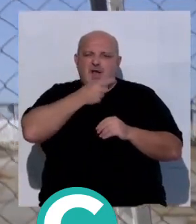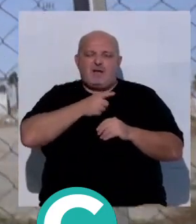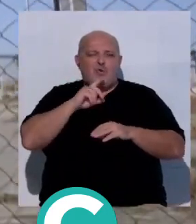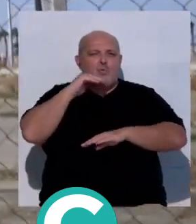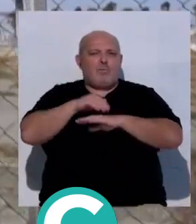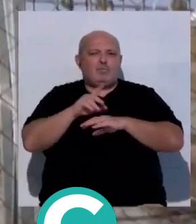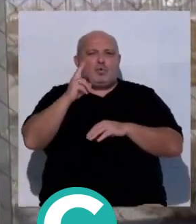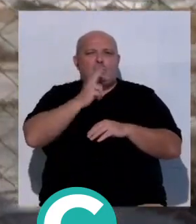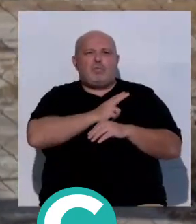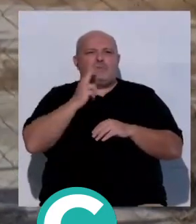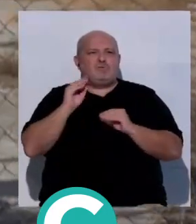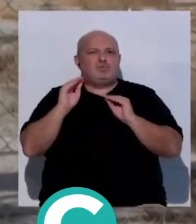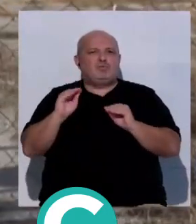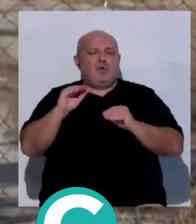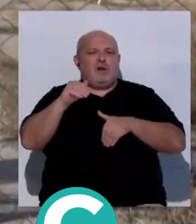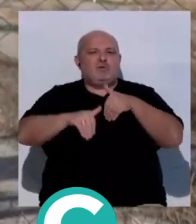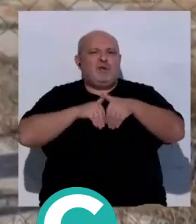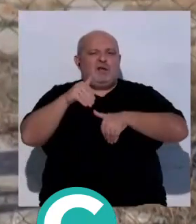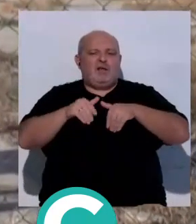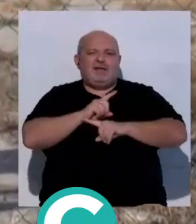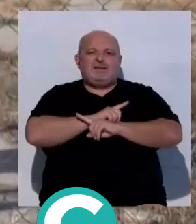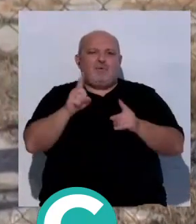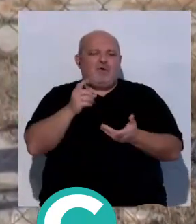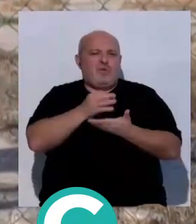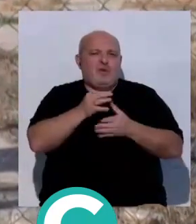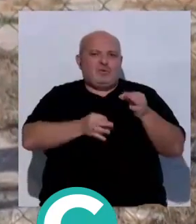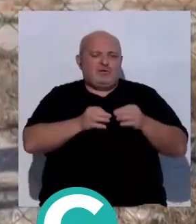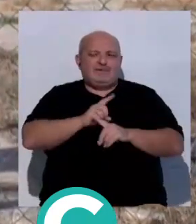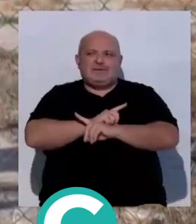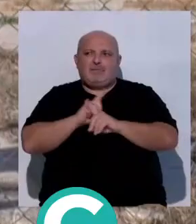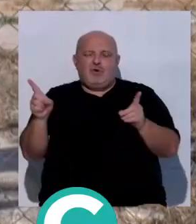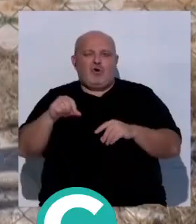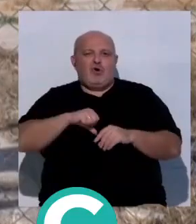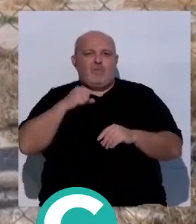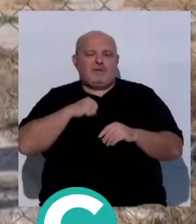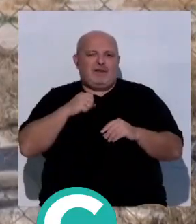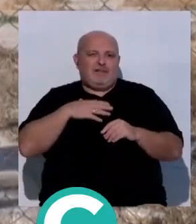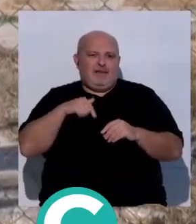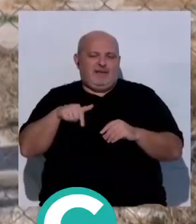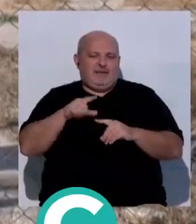sus compromisos electorales ni con la ciudad de la justicia ni con el Hospital Regional lo único